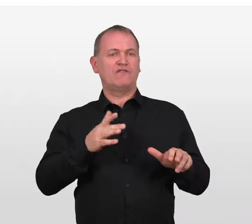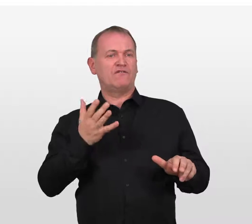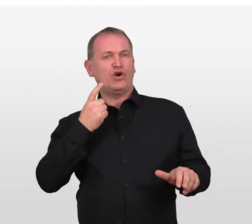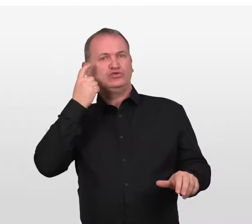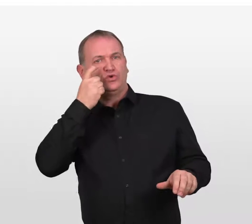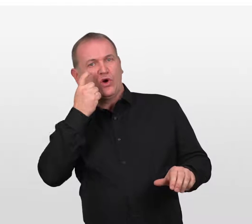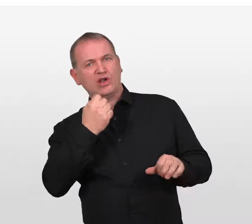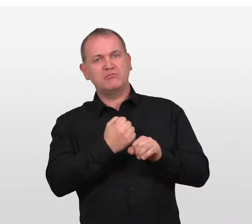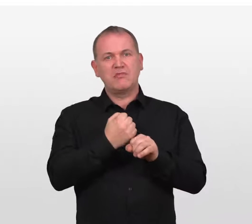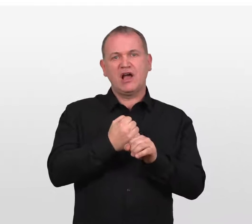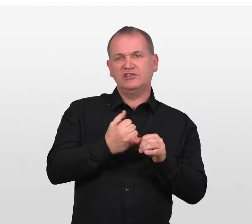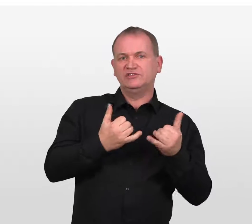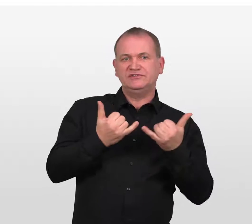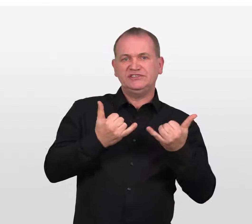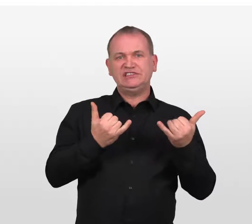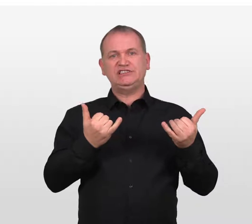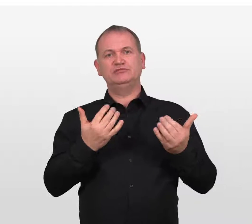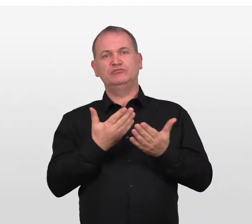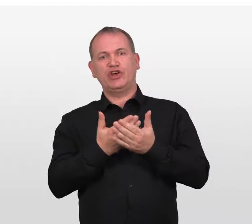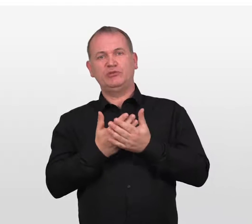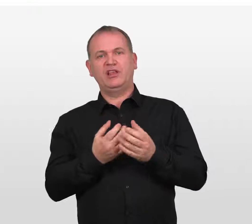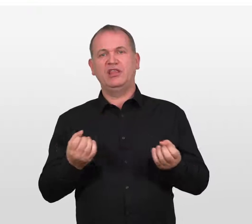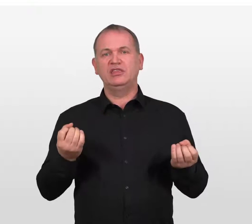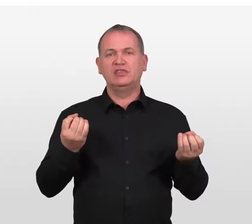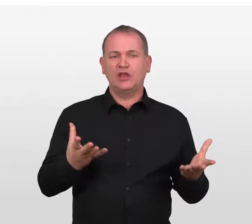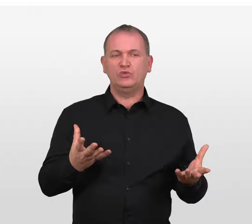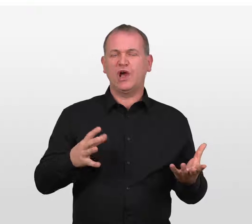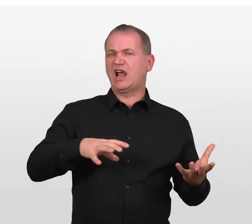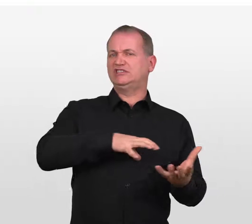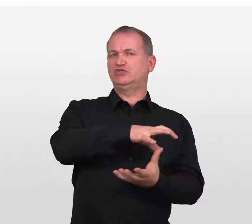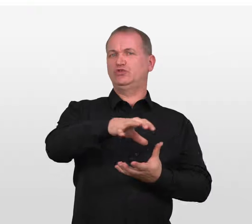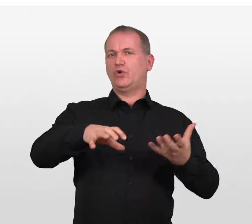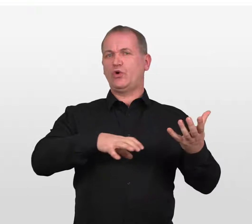um die Auswirkungen von Naturkatastrophen